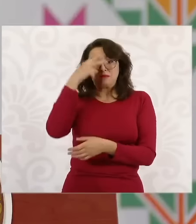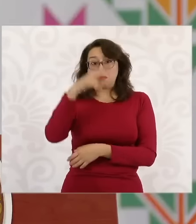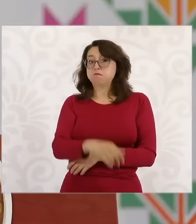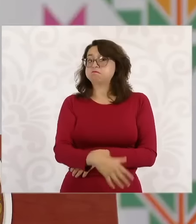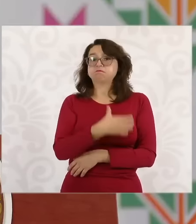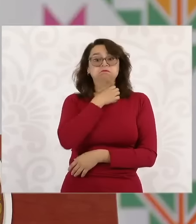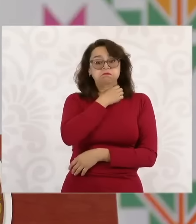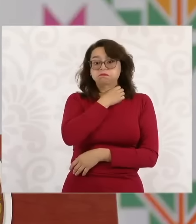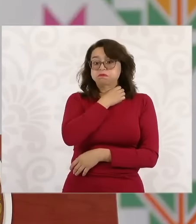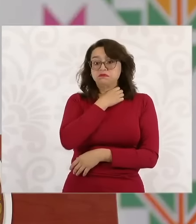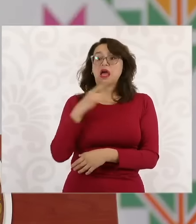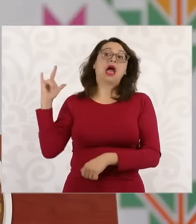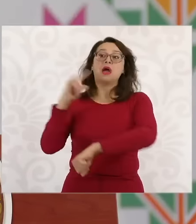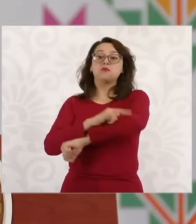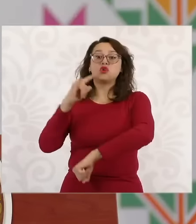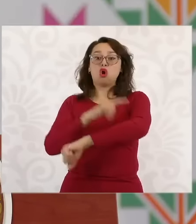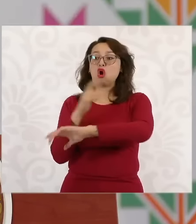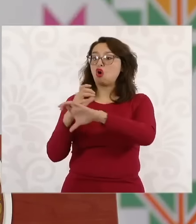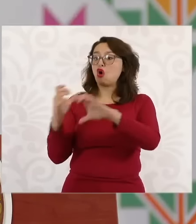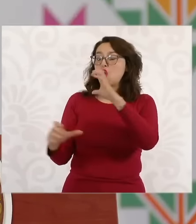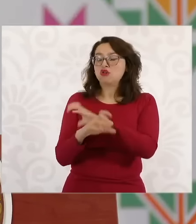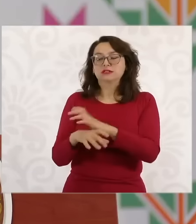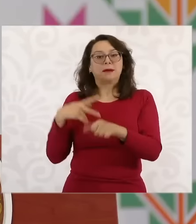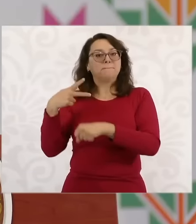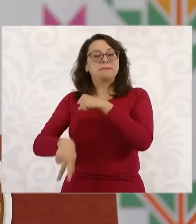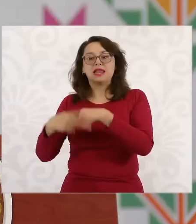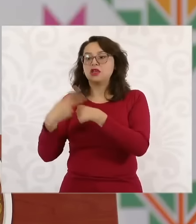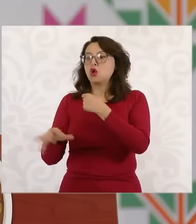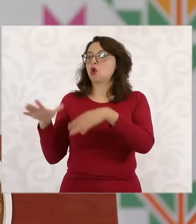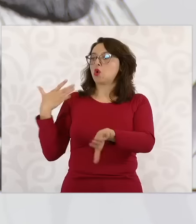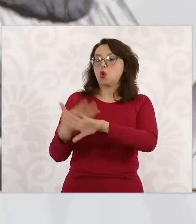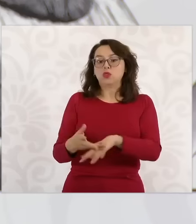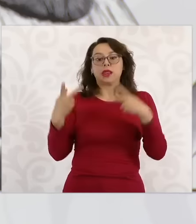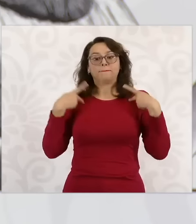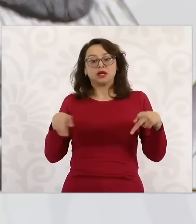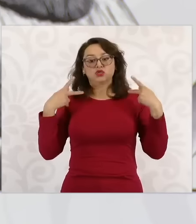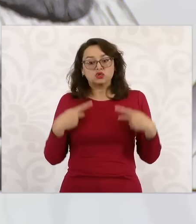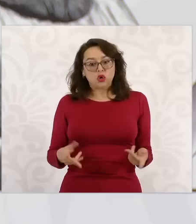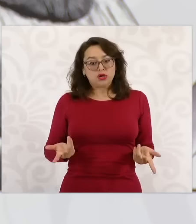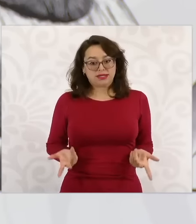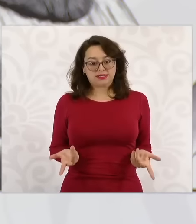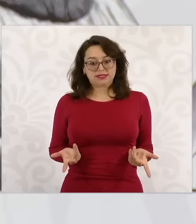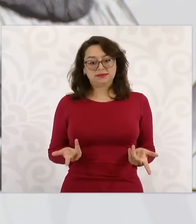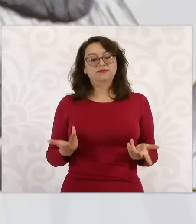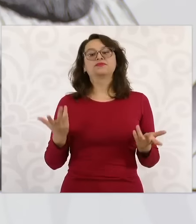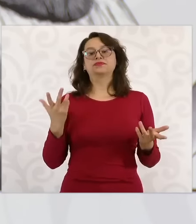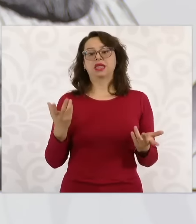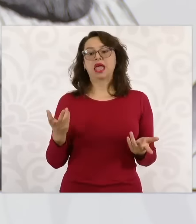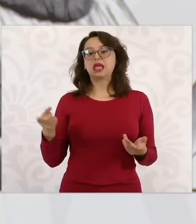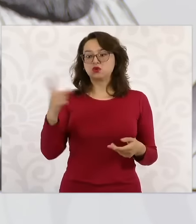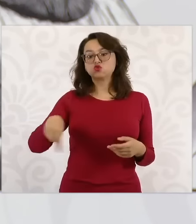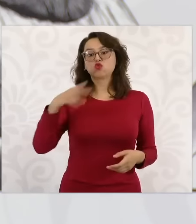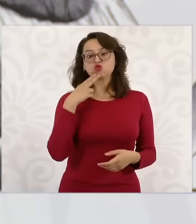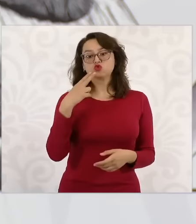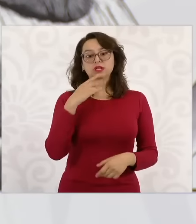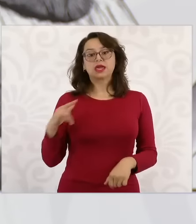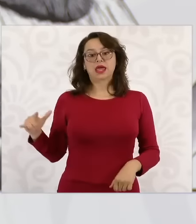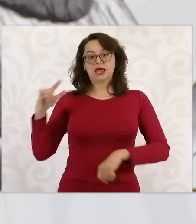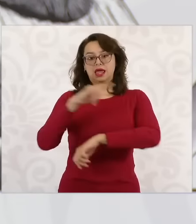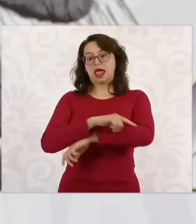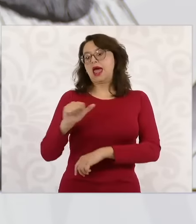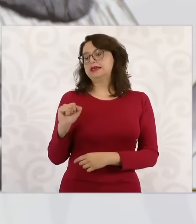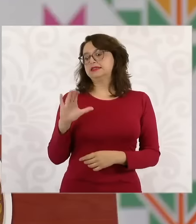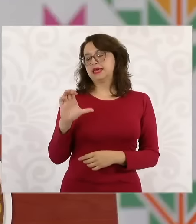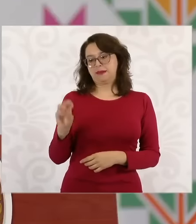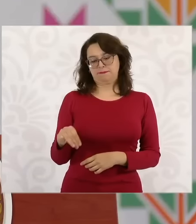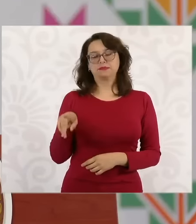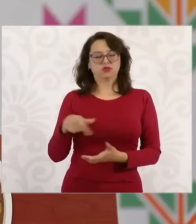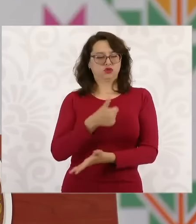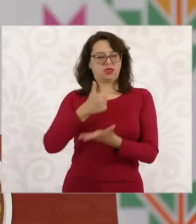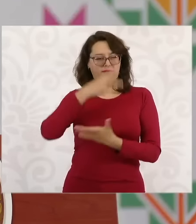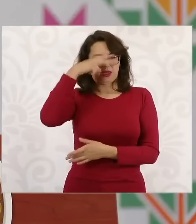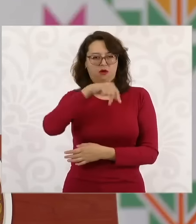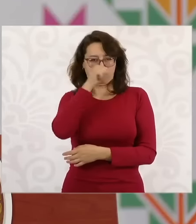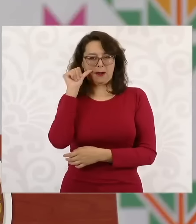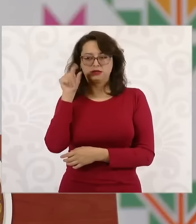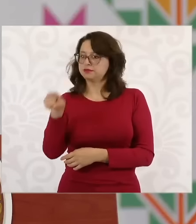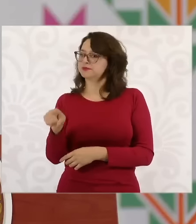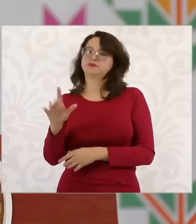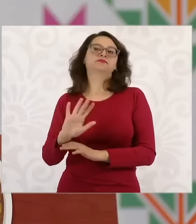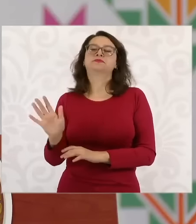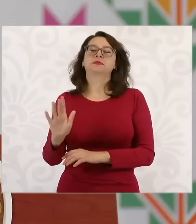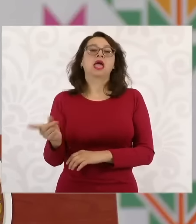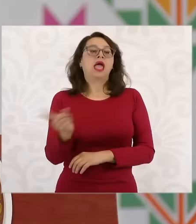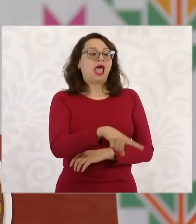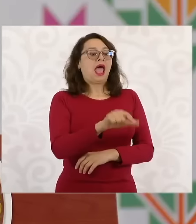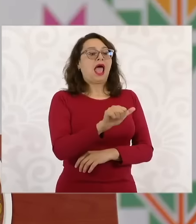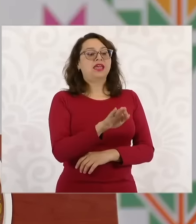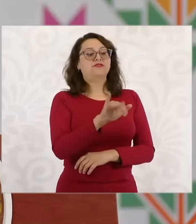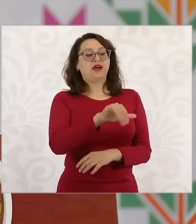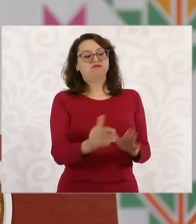riesgo pues a los pasajeros, a los usuarios de que utilizan el AICM. Entonces se construye el AIFA,